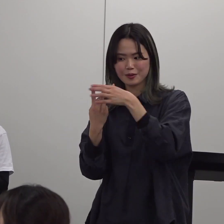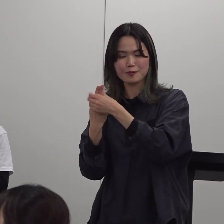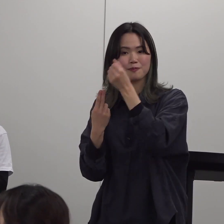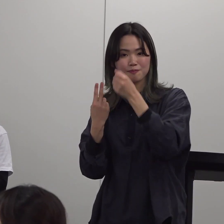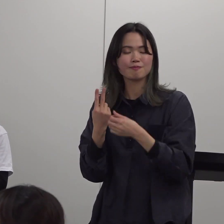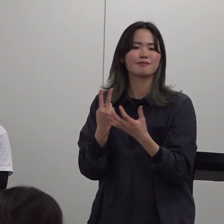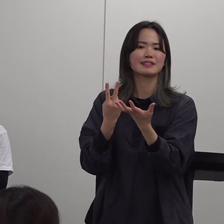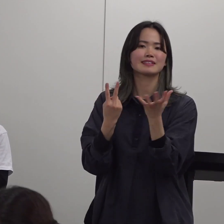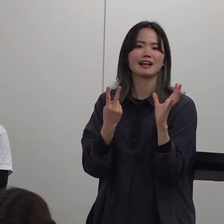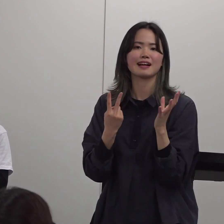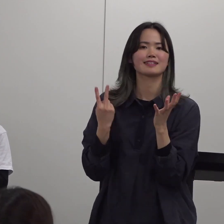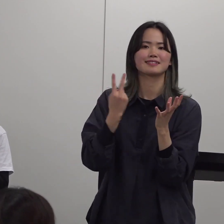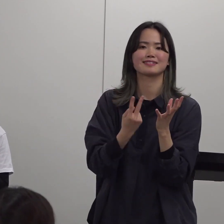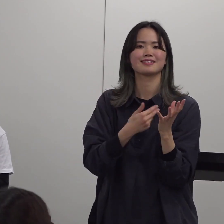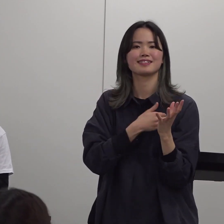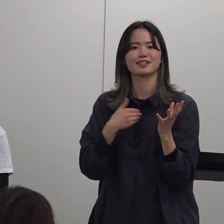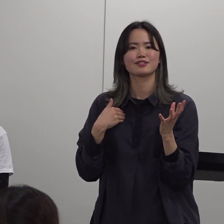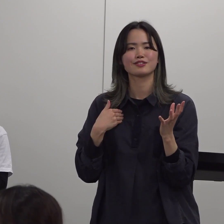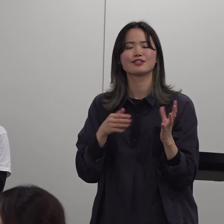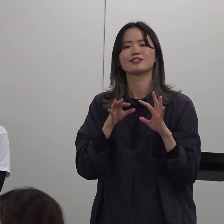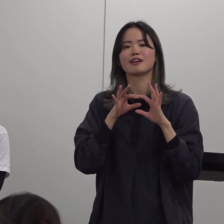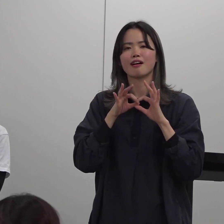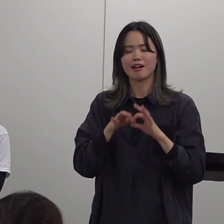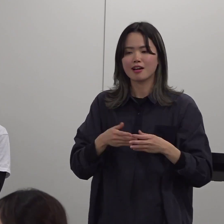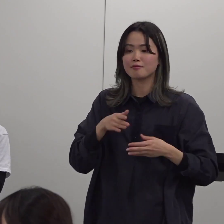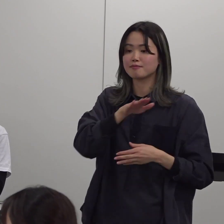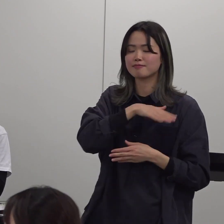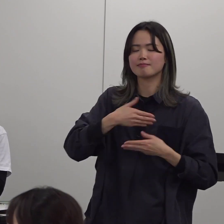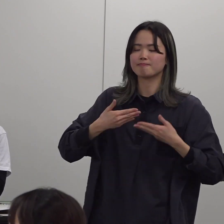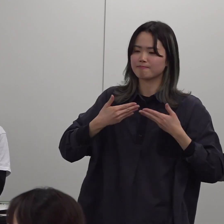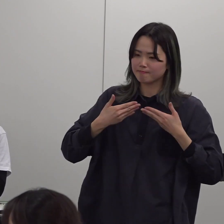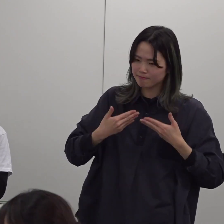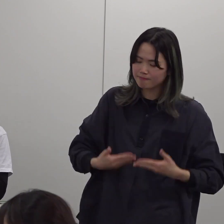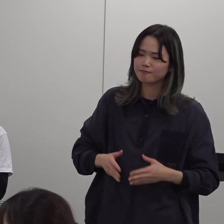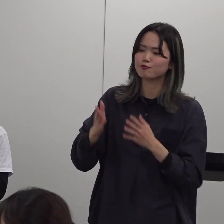ですので安心して受け入れてくださいとお願いしているんですね